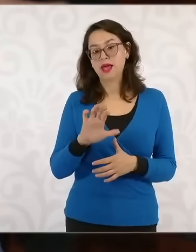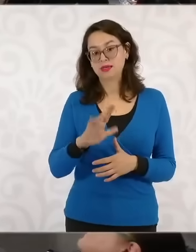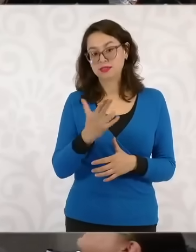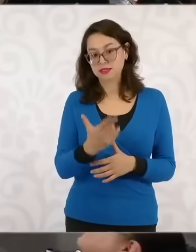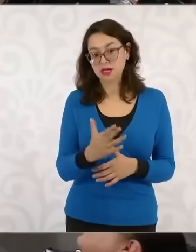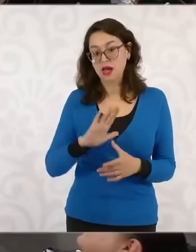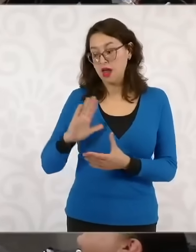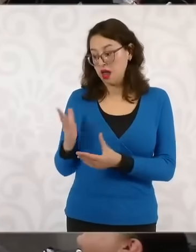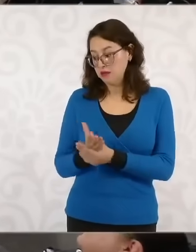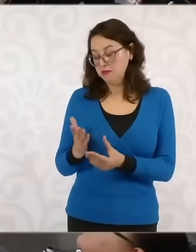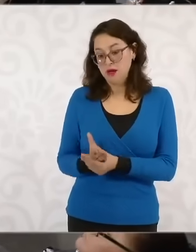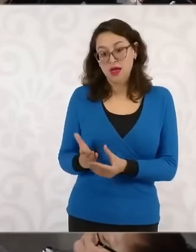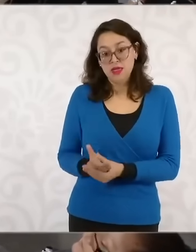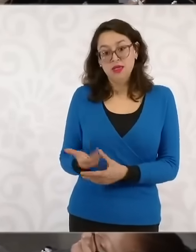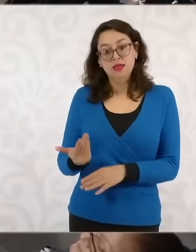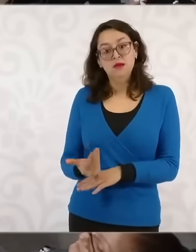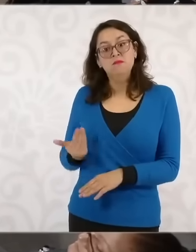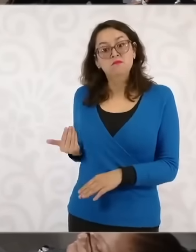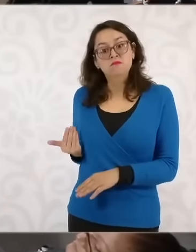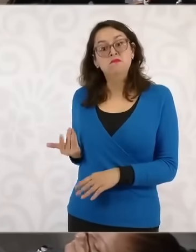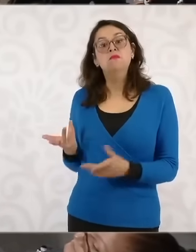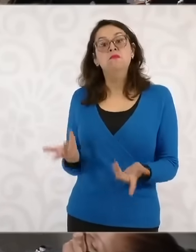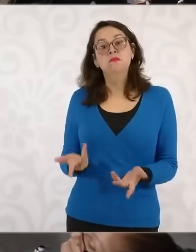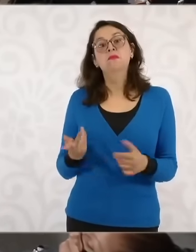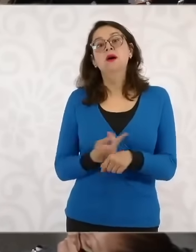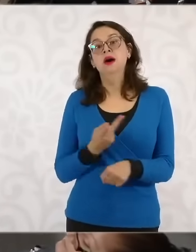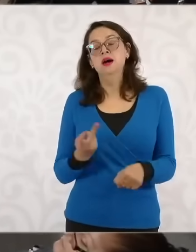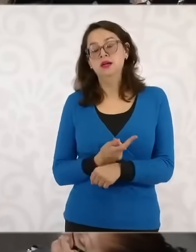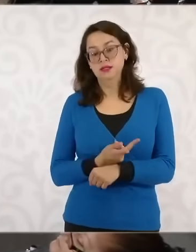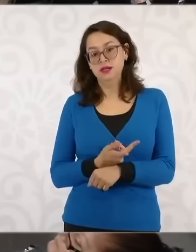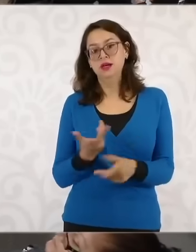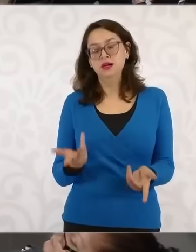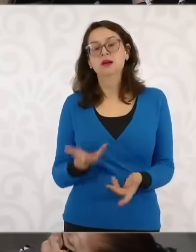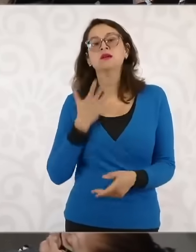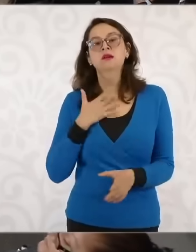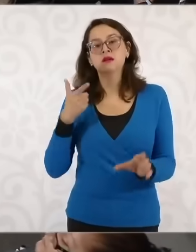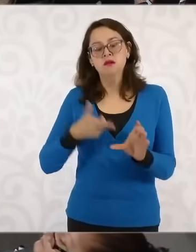como ya decían anteriormente, los expedientes de huachicol fiscal, que es muy muy importante, y el